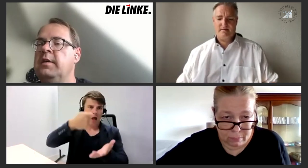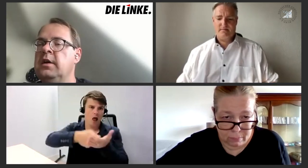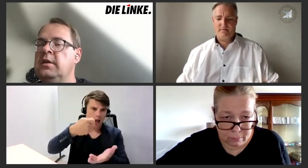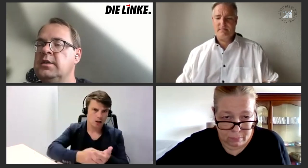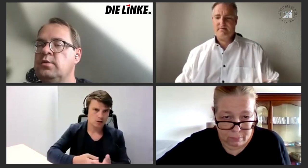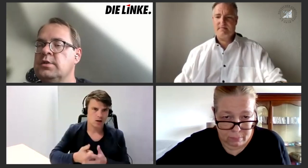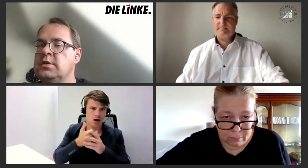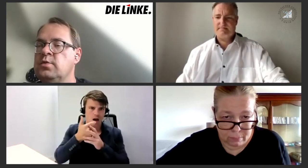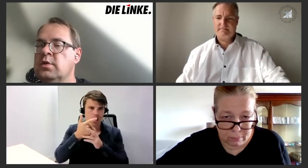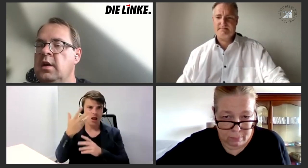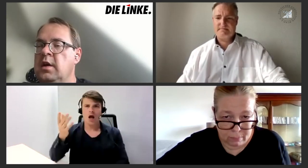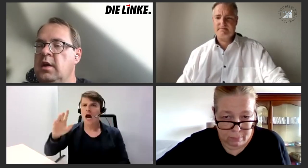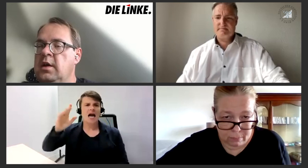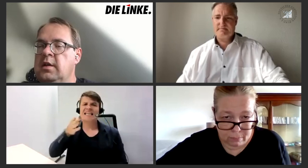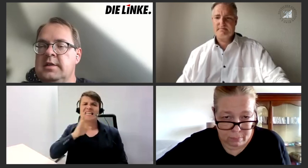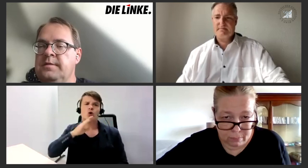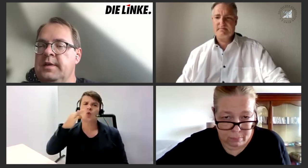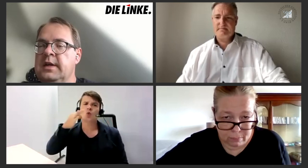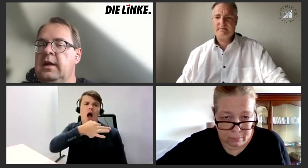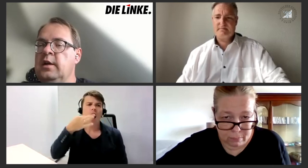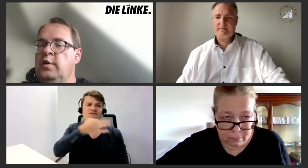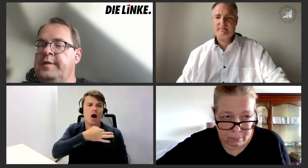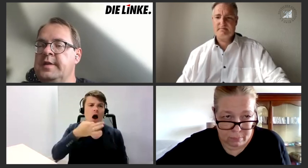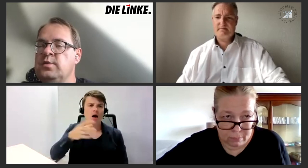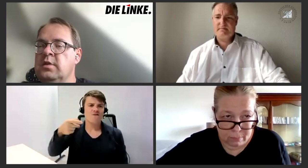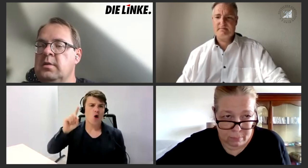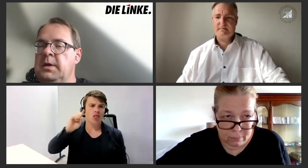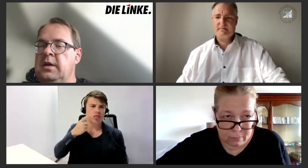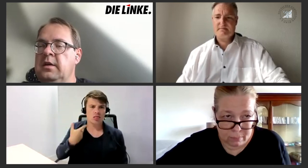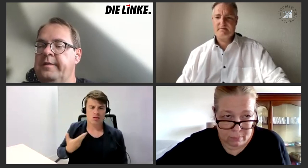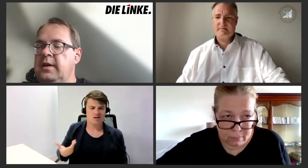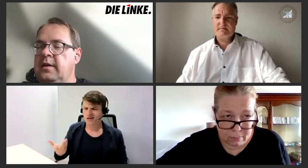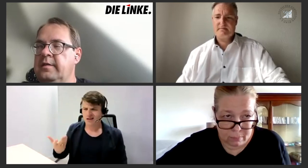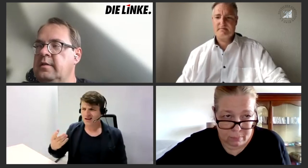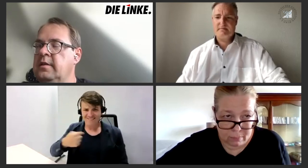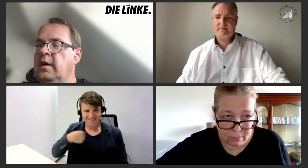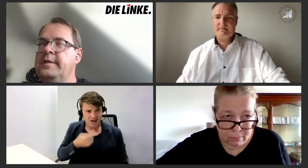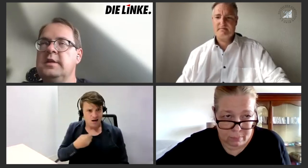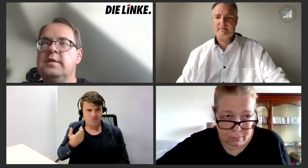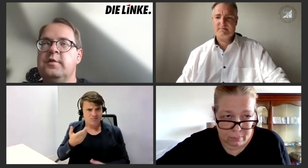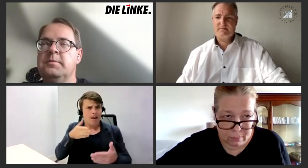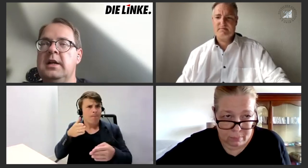kosten und die Nachfrage wäre nicht groß genug. Da sind wir klar der Auffassung, die Barrierefreiheit